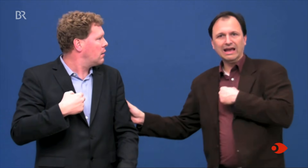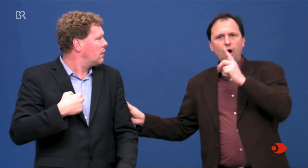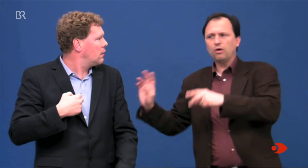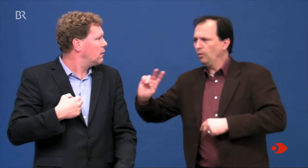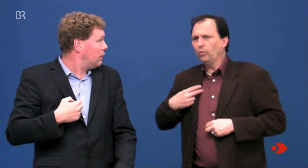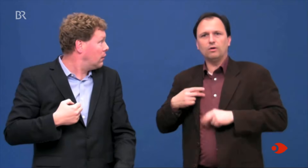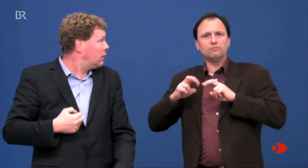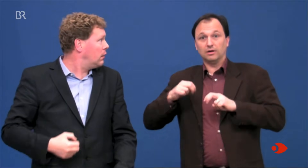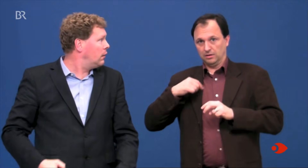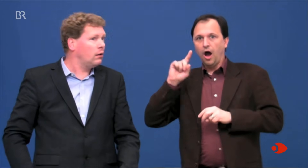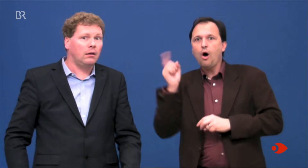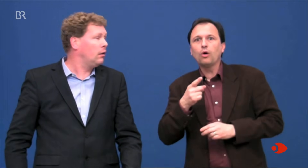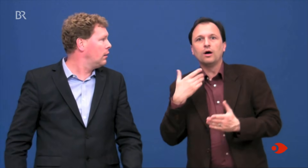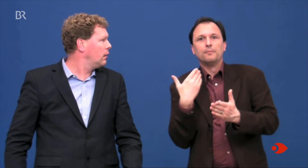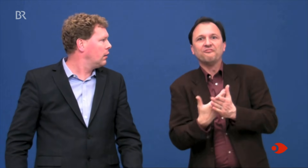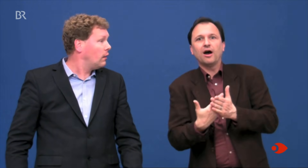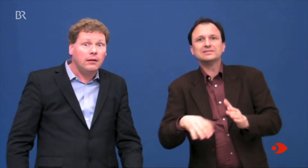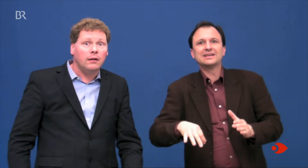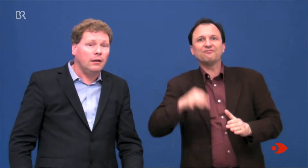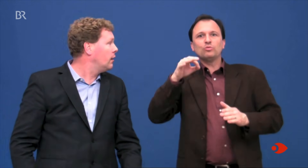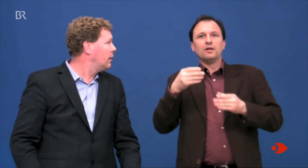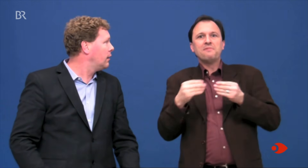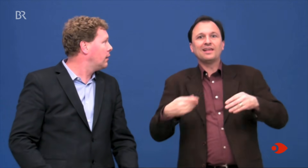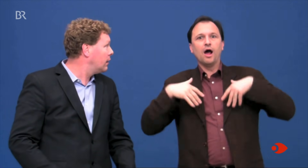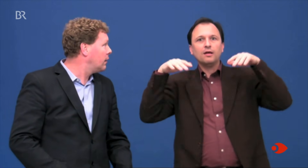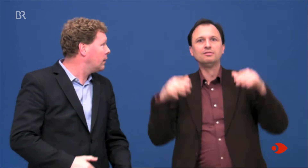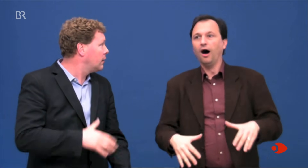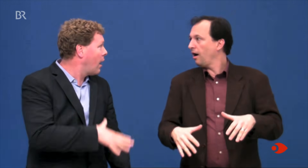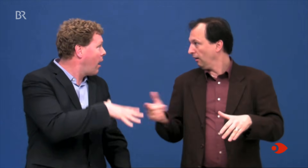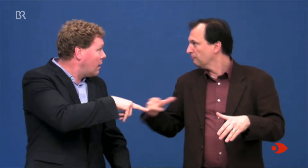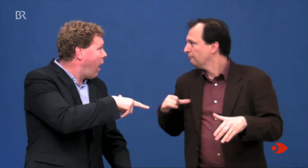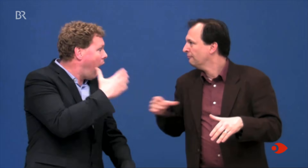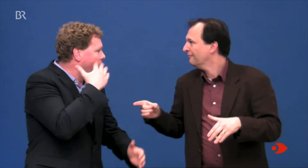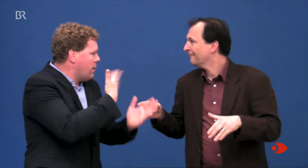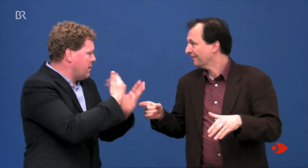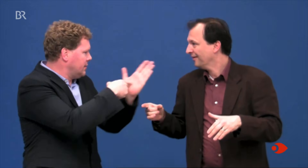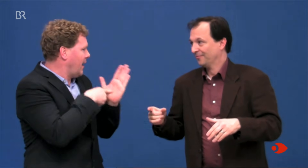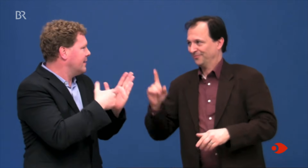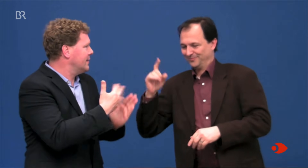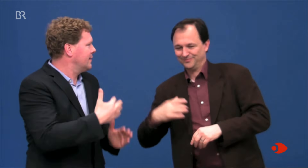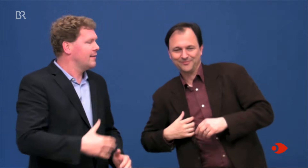Genau wie ich! Ich habe auch schon Beweise und Materialen gefunden. Oh, bitte zeig sie mir!